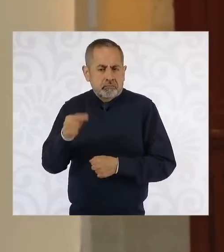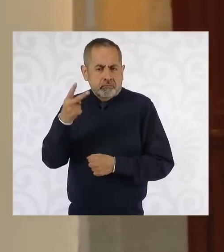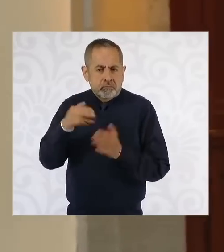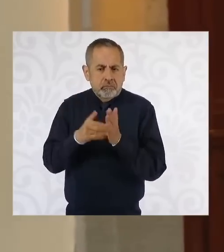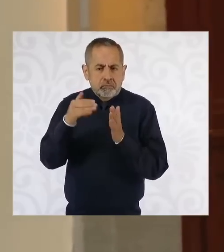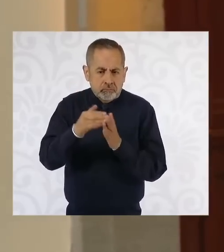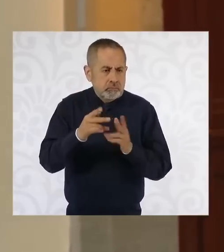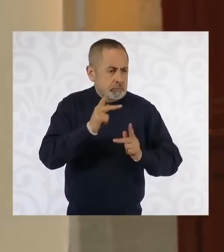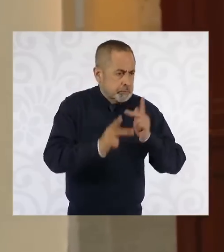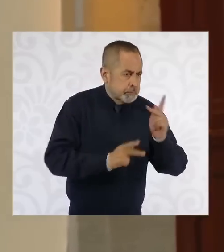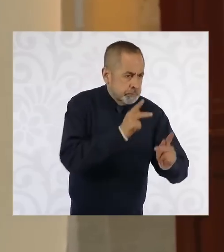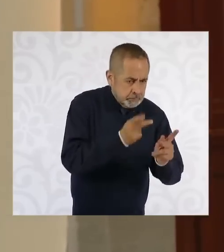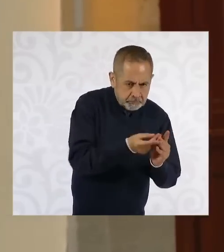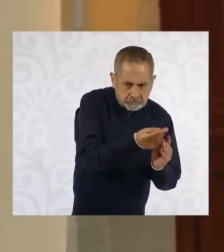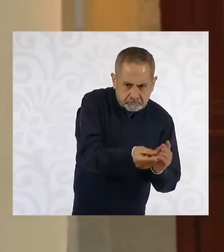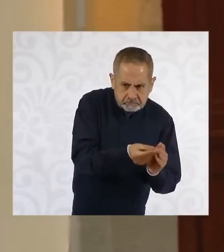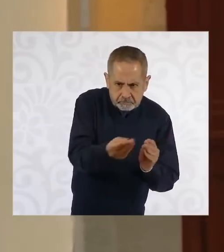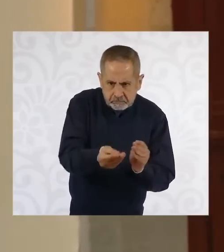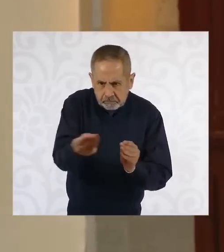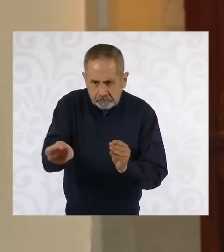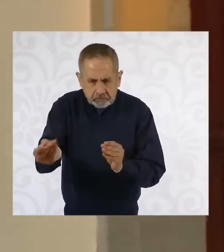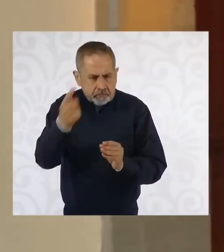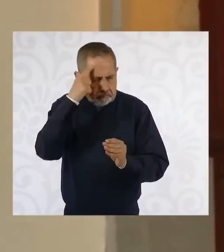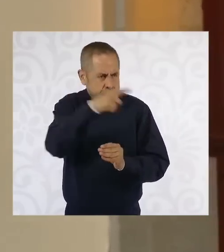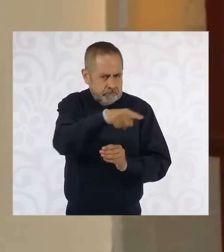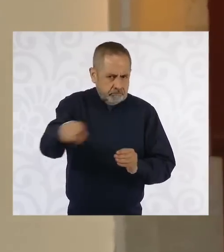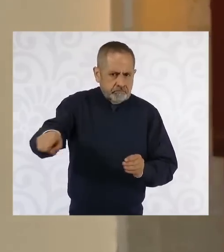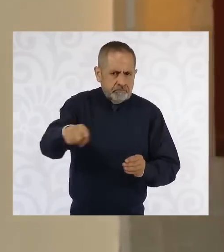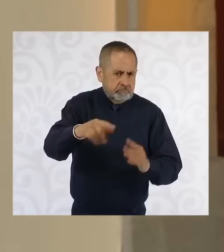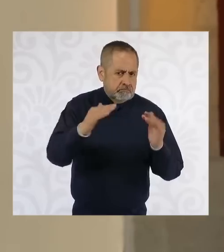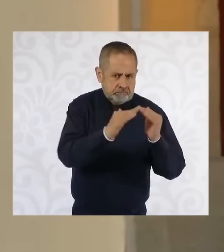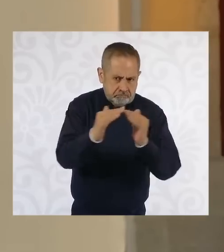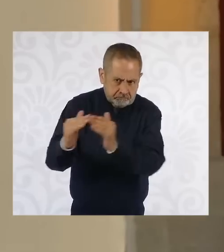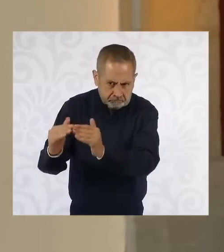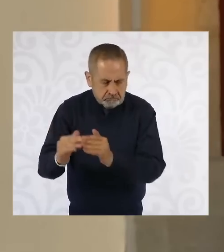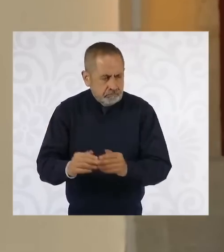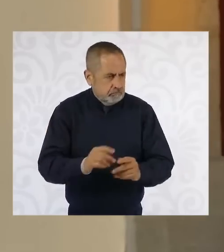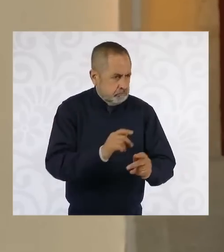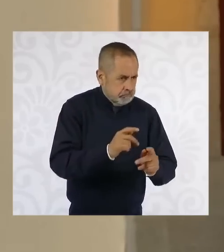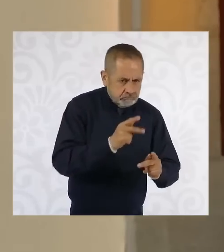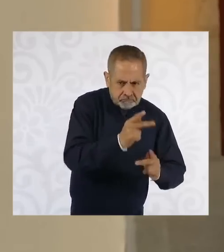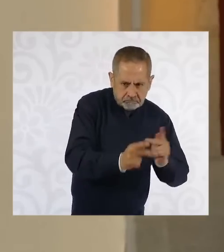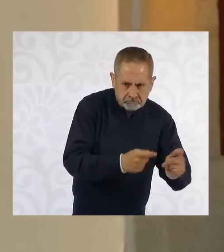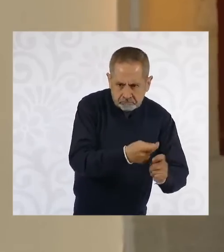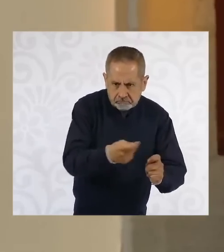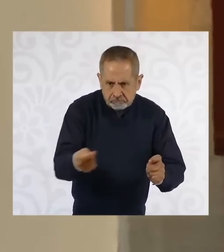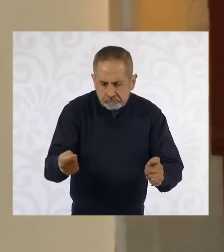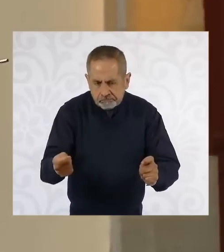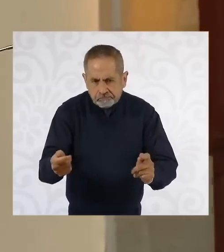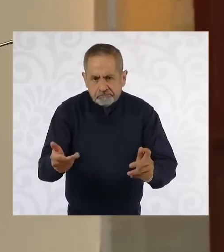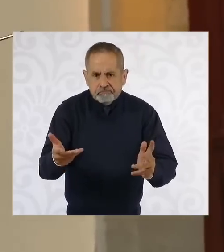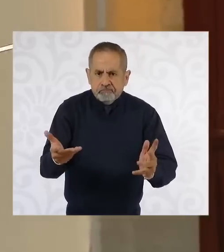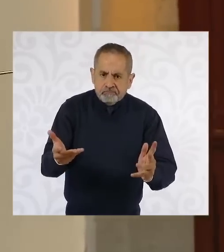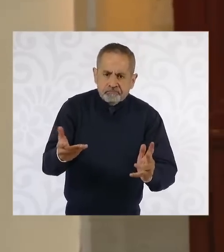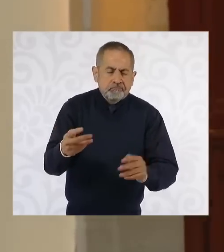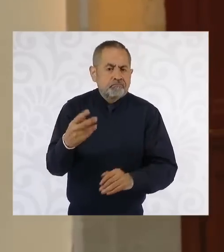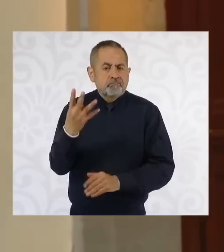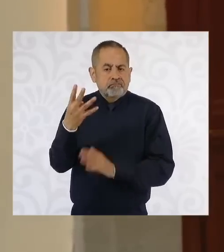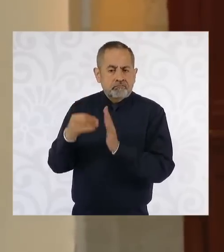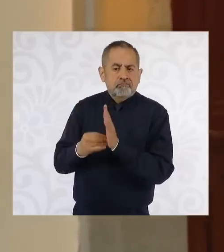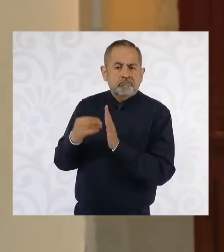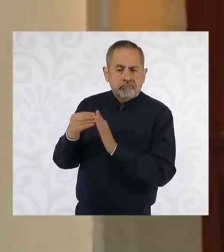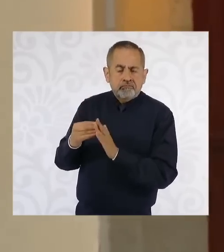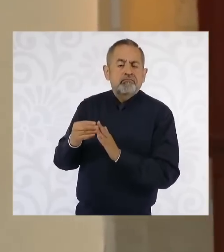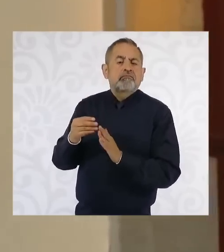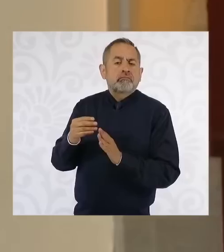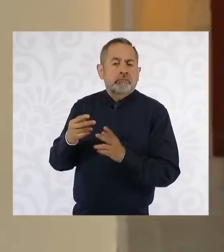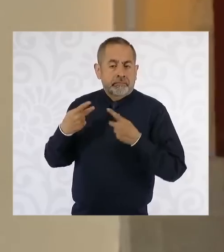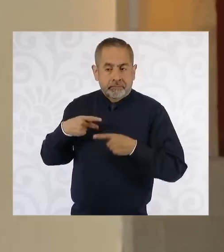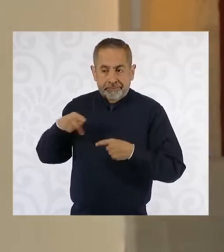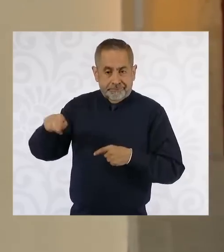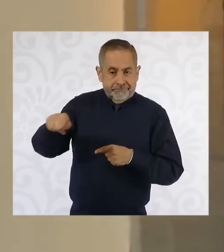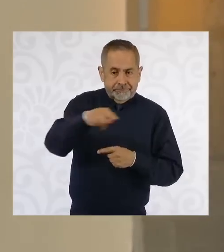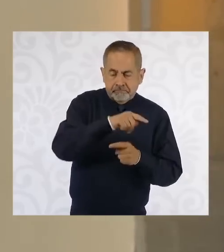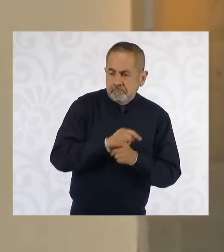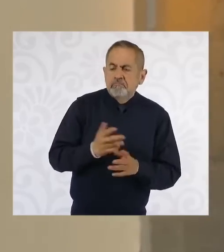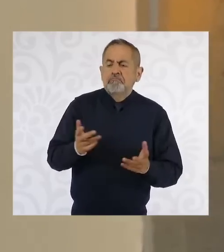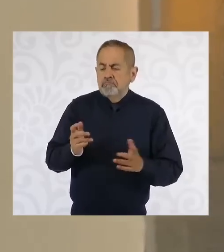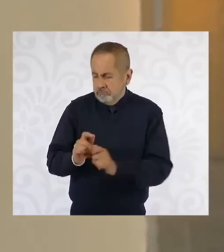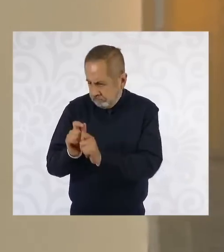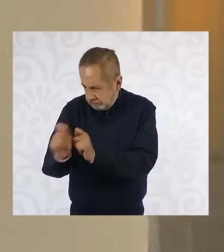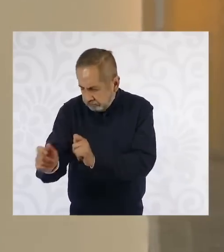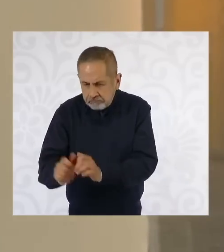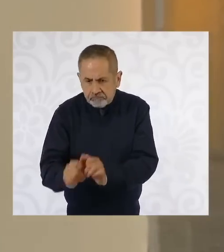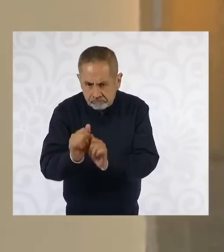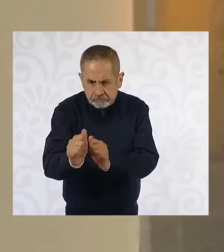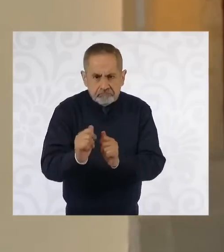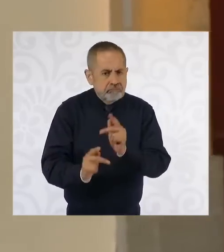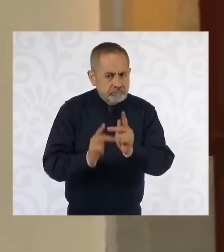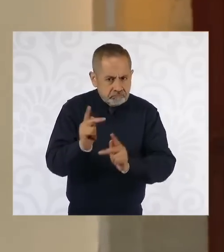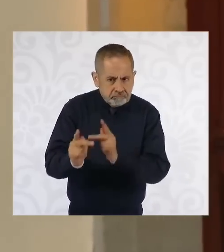créditos de vivienda de los cuales 4 millones se otorgaron en condiciones en las cuales la